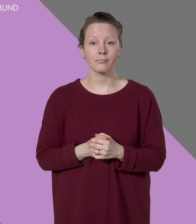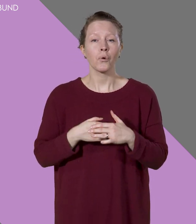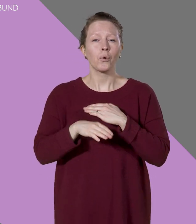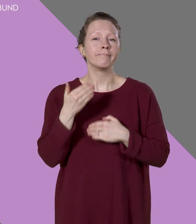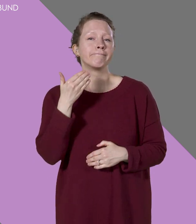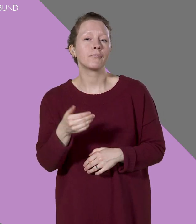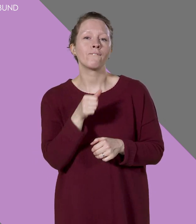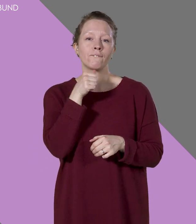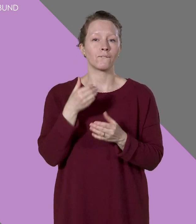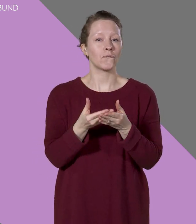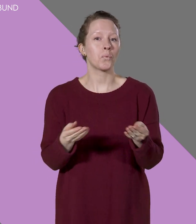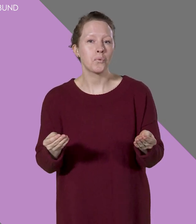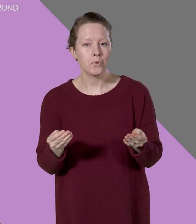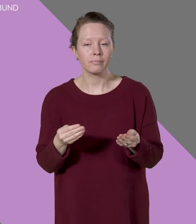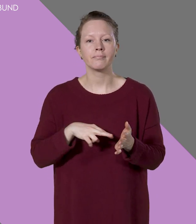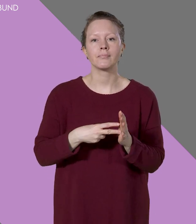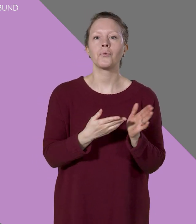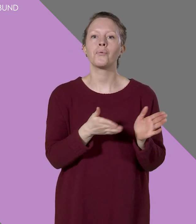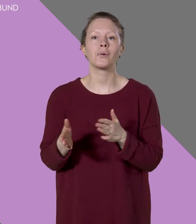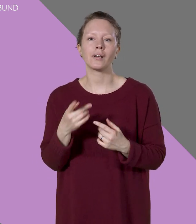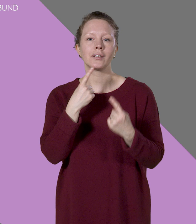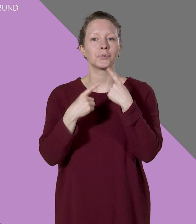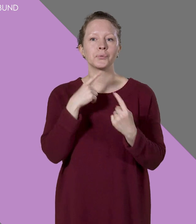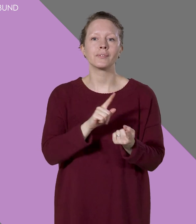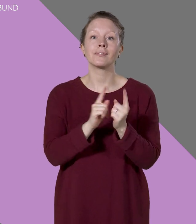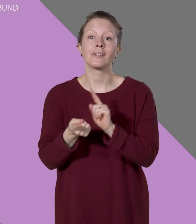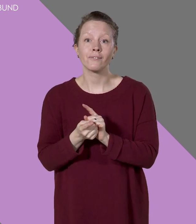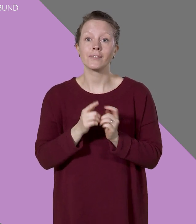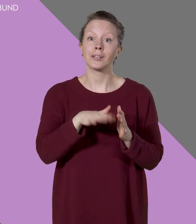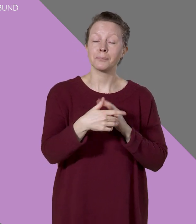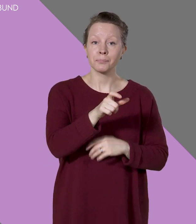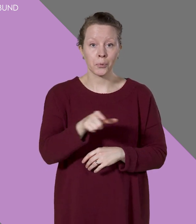I vår är det meningen att ordna ett diskussionstillfälle för teckenspråkiga -